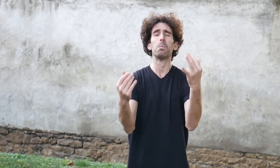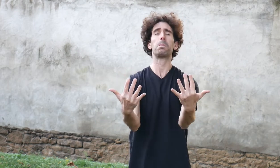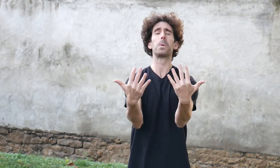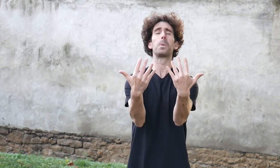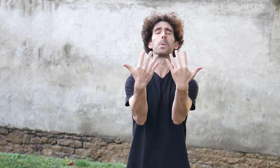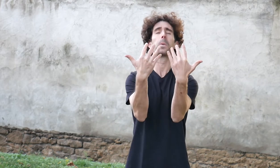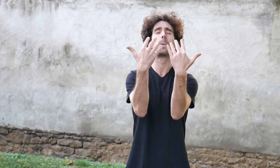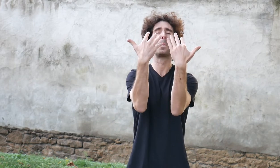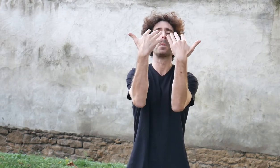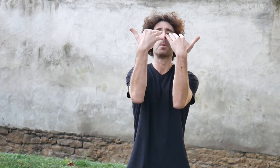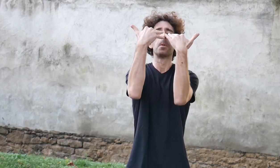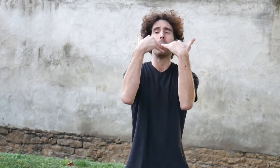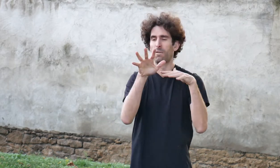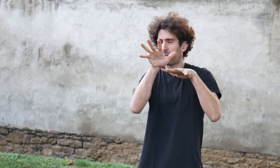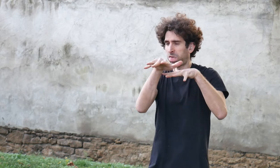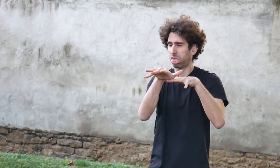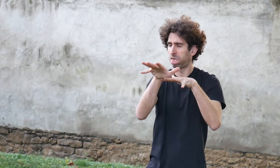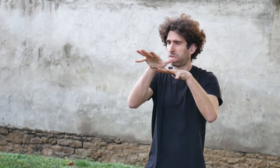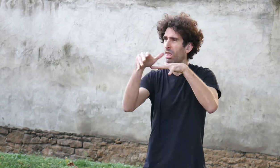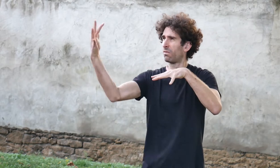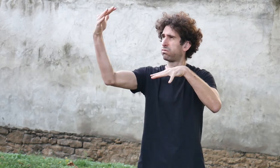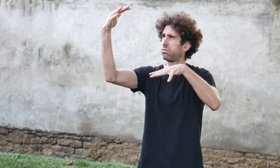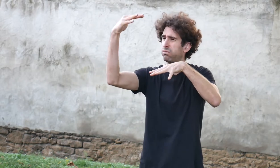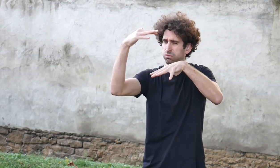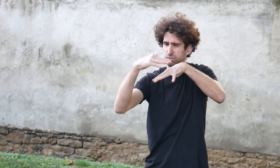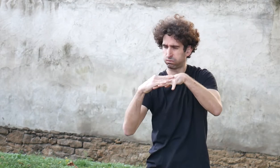ils pénètrent dans le nez et se déposent sur le mucus.